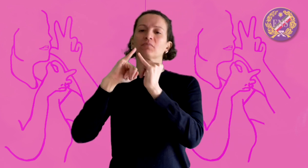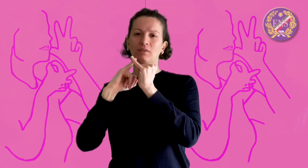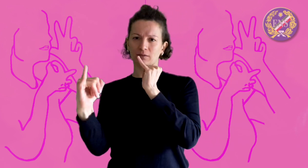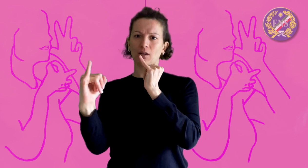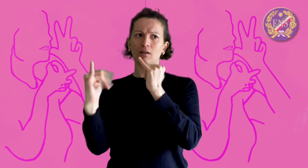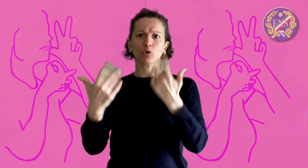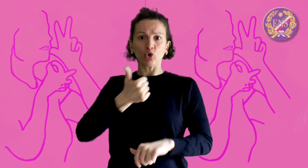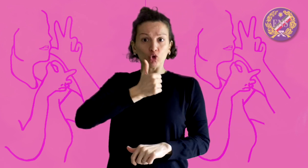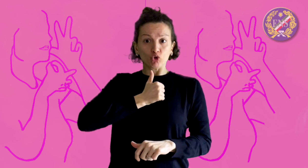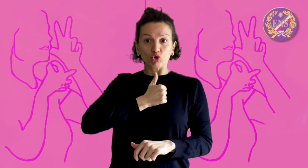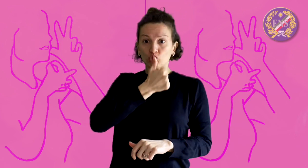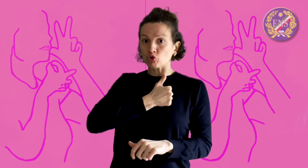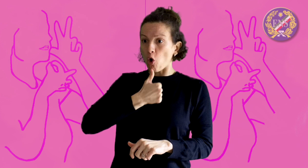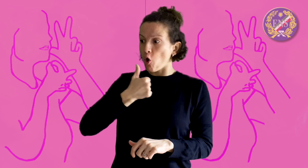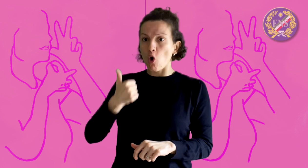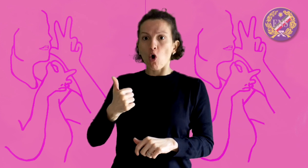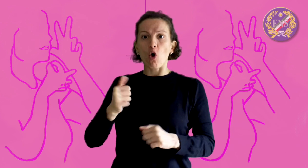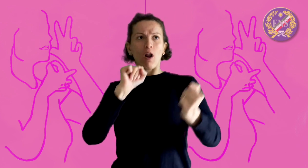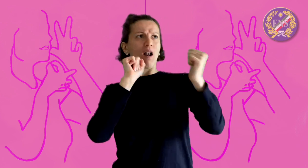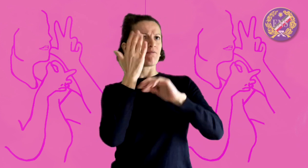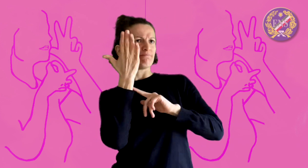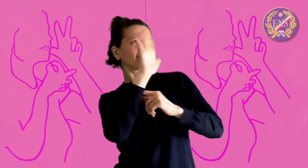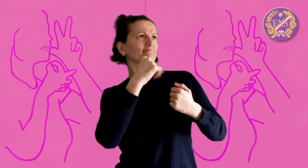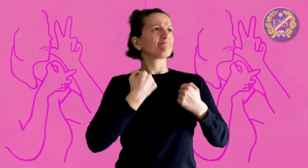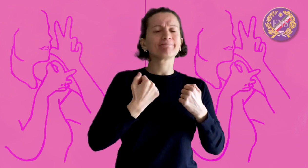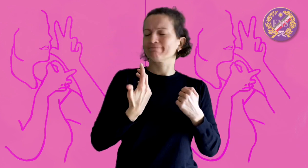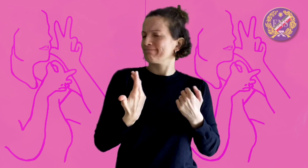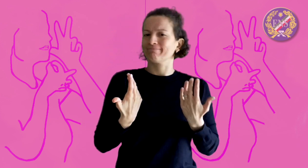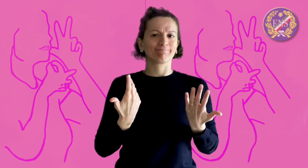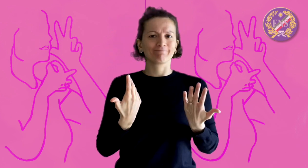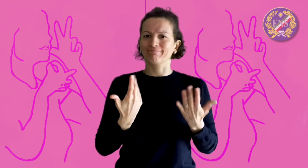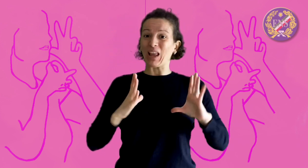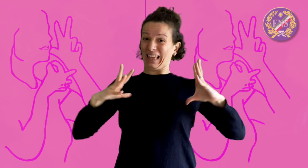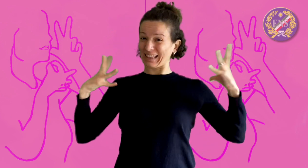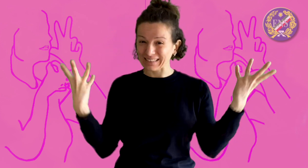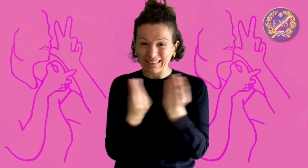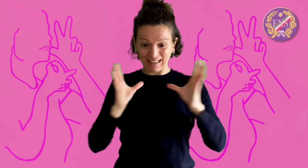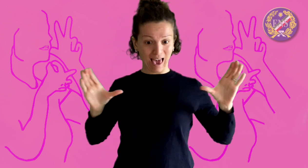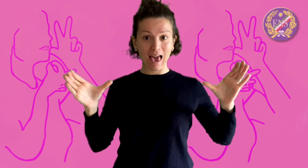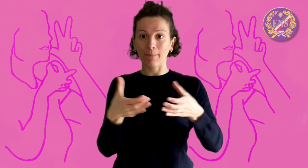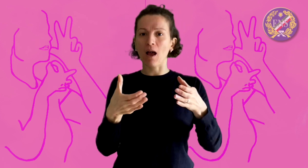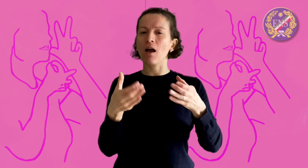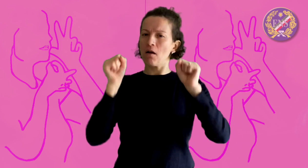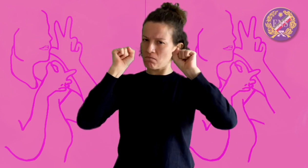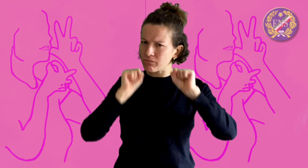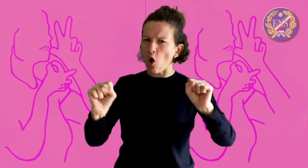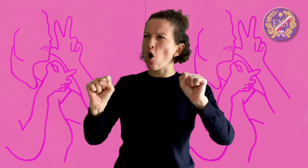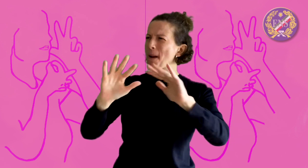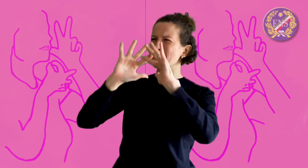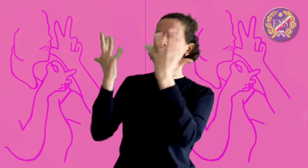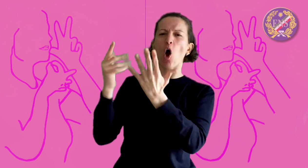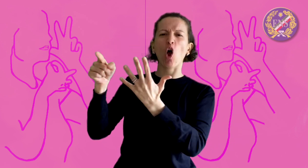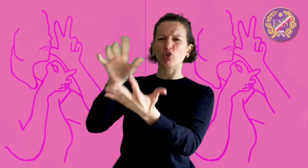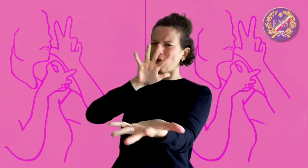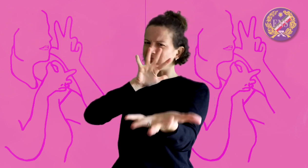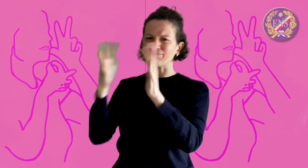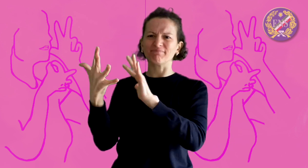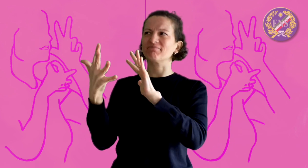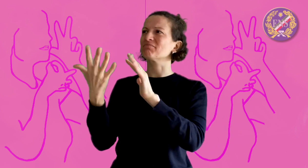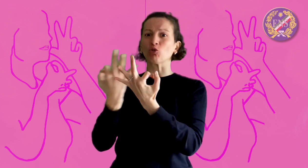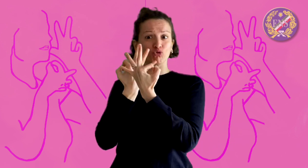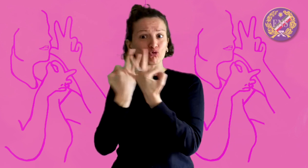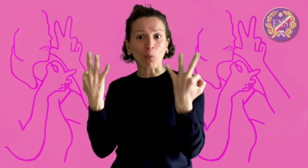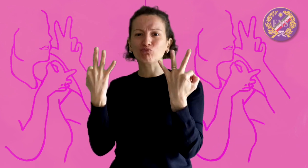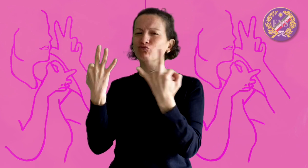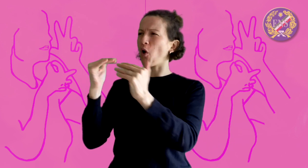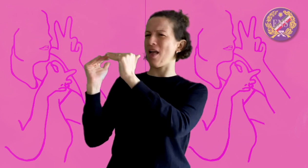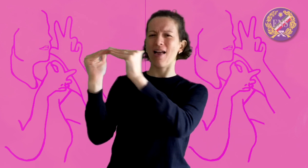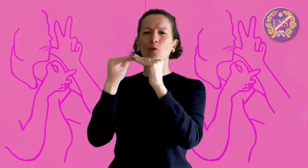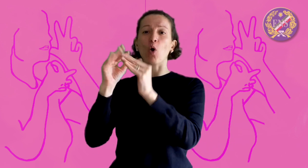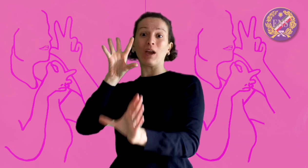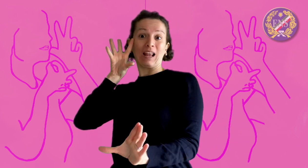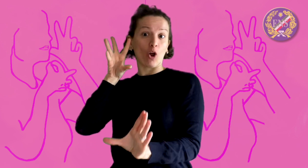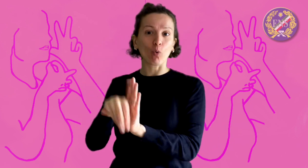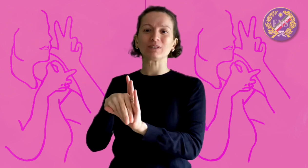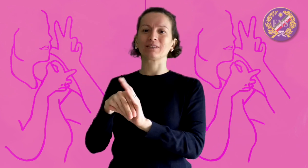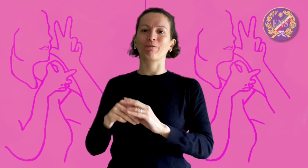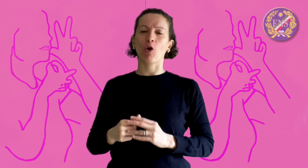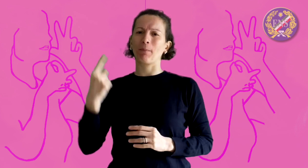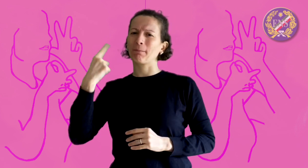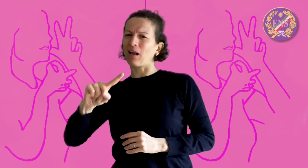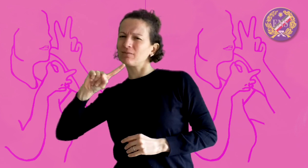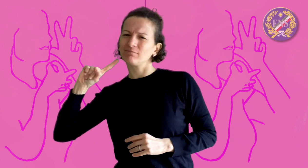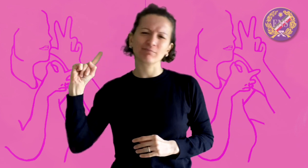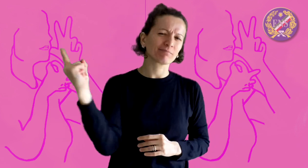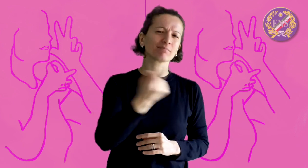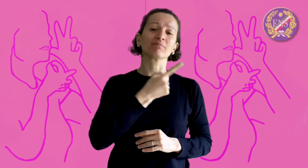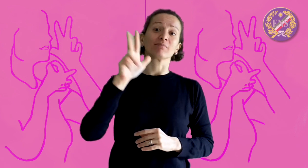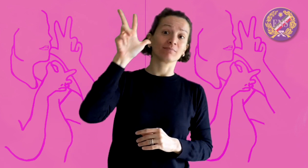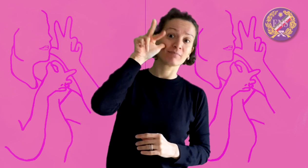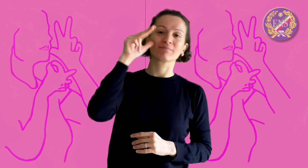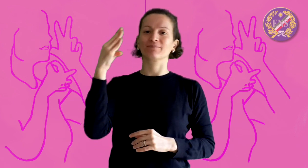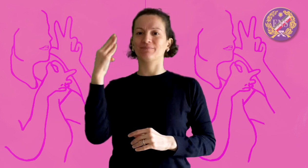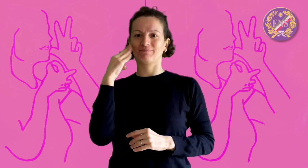perché da soli è difficile farsi sentire ma insieme possiamo costruire un altro mondo, più giusto, equo e inclusivo per tutte e tutti!